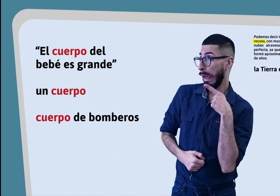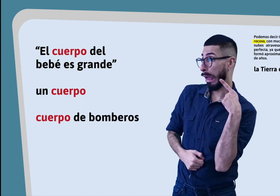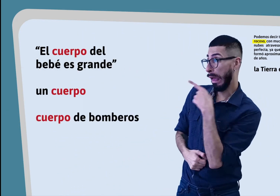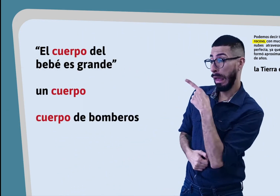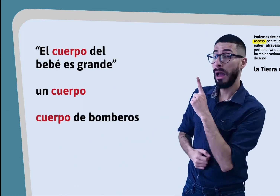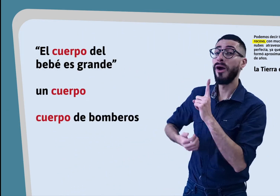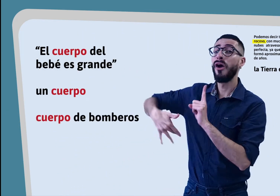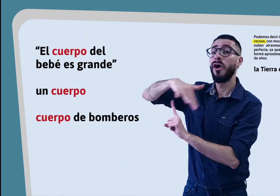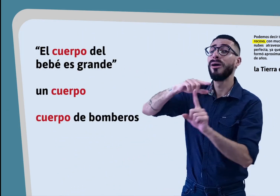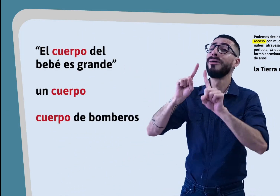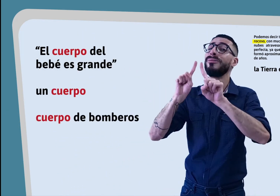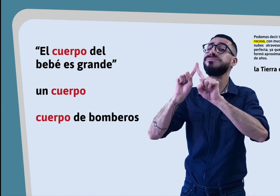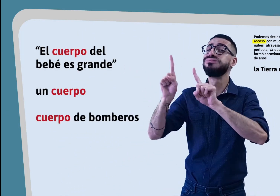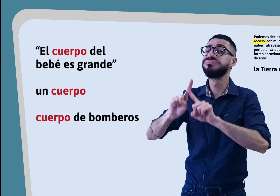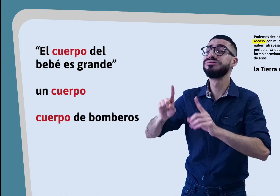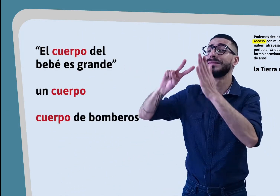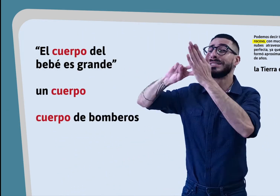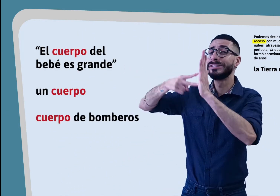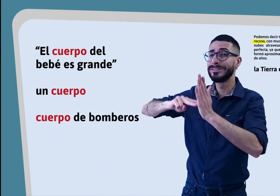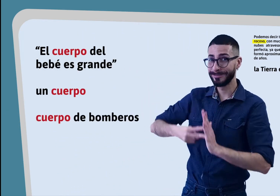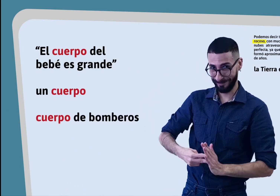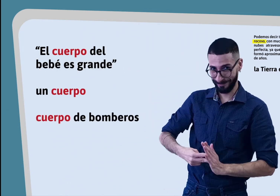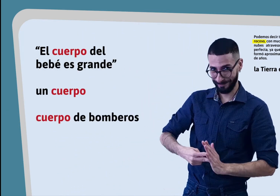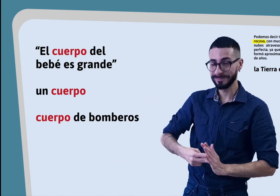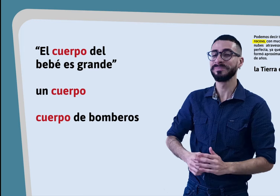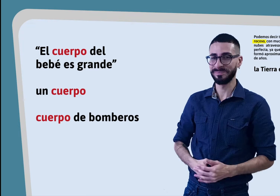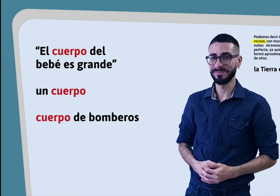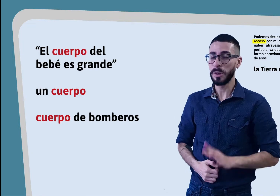La palabra "cuerpo" tiene diferentes significados dependiendo del contexto: